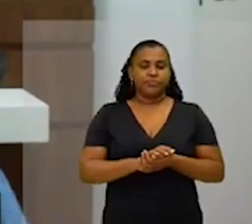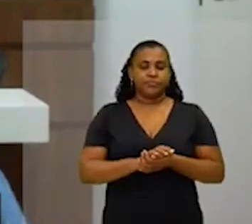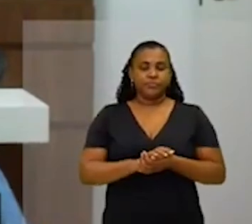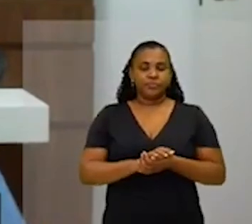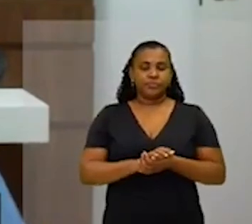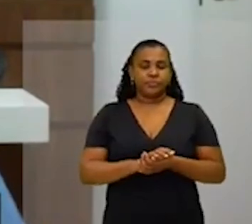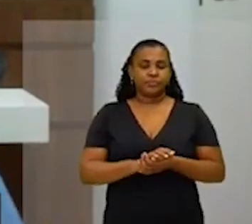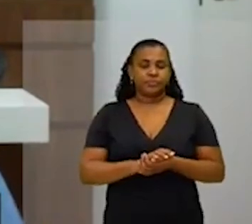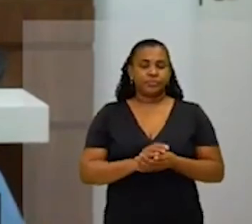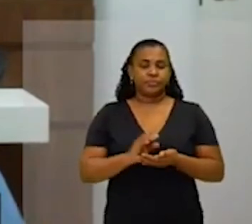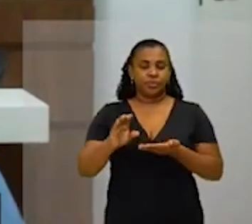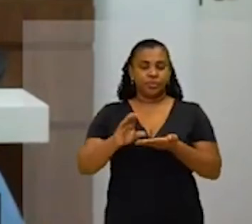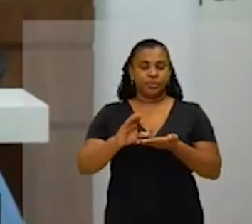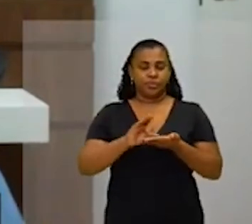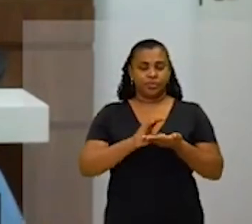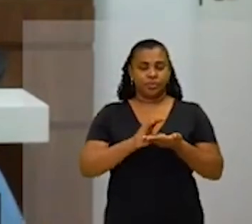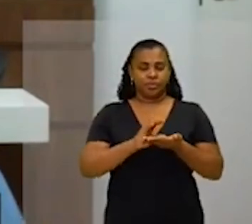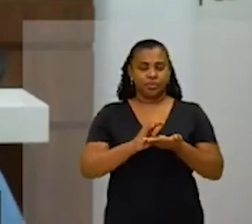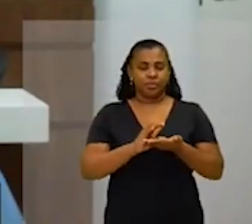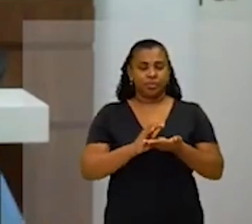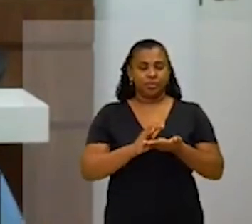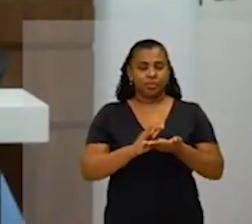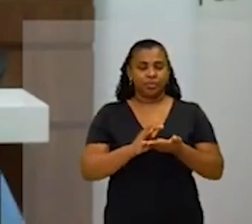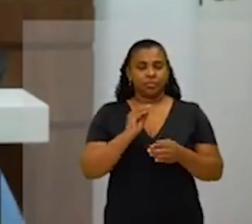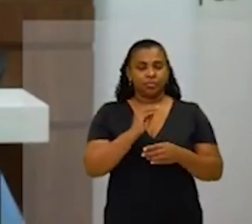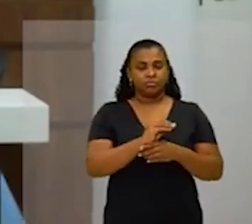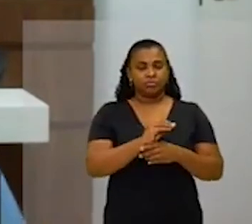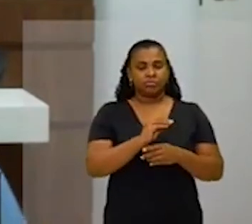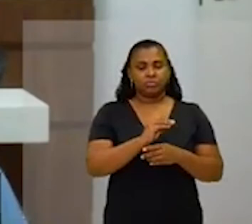desses recursos alimenta e sustenta a competição entendimento quando